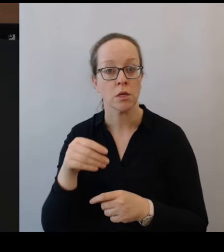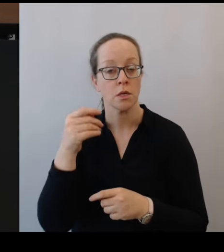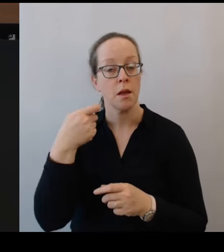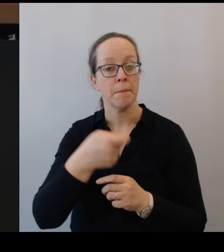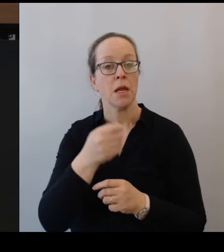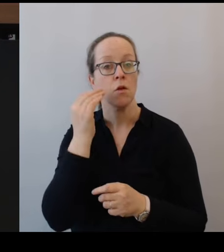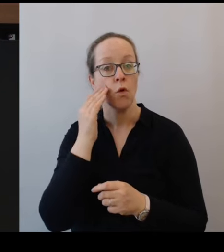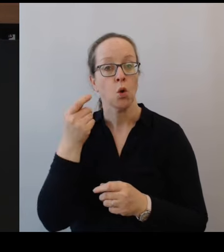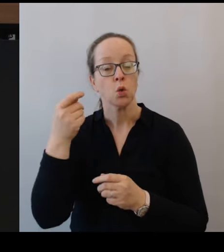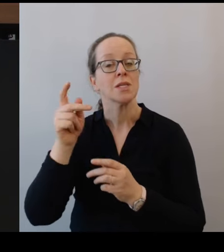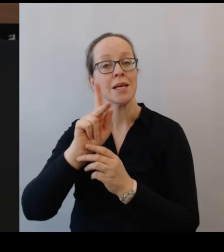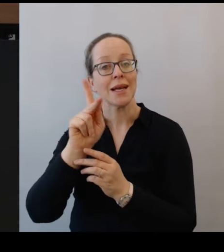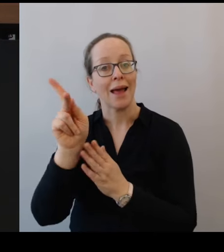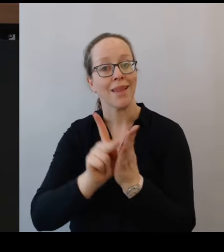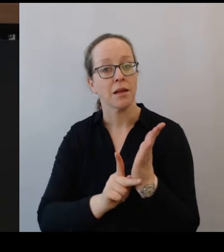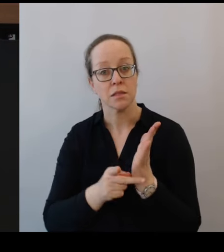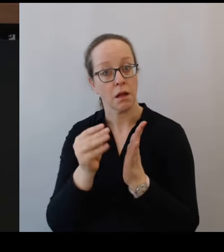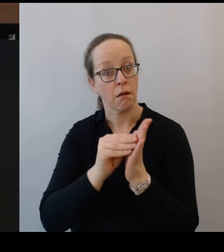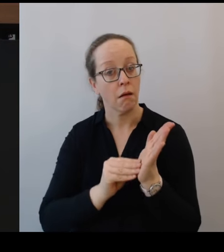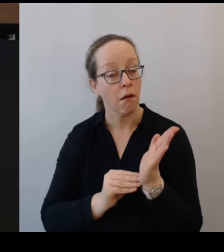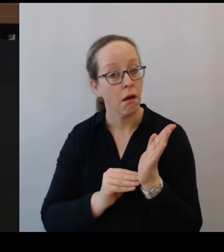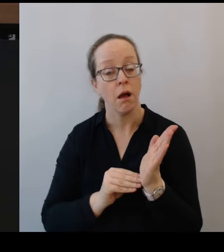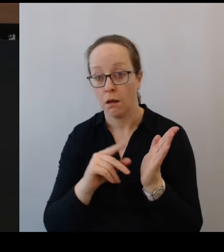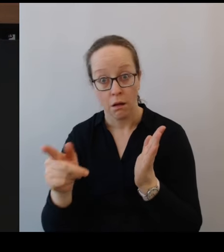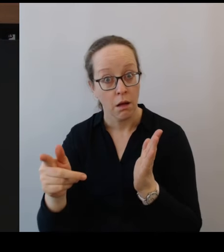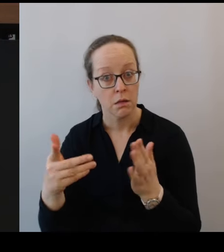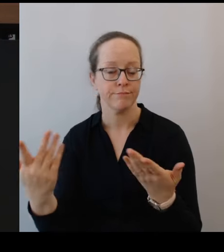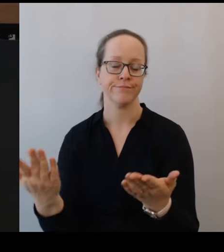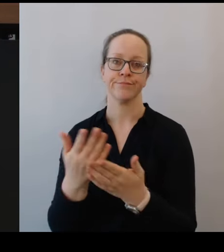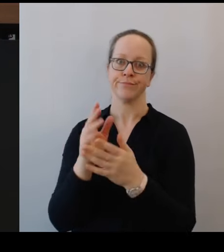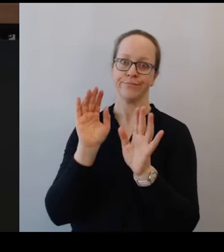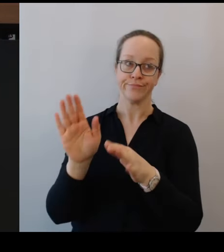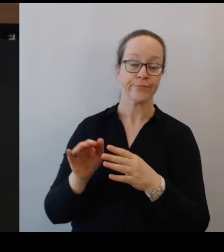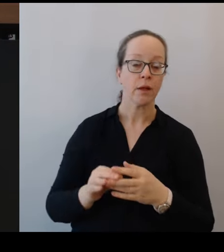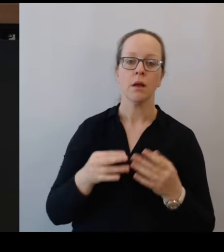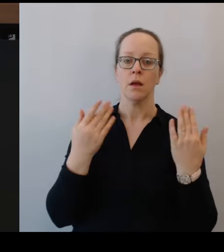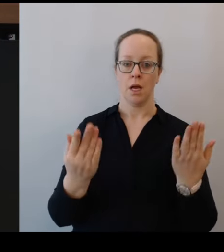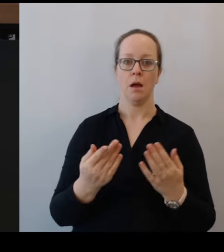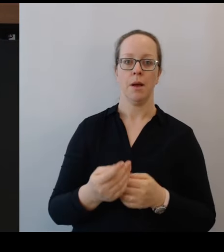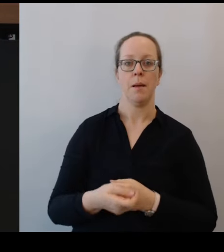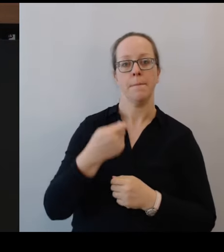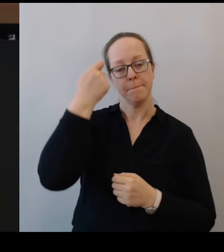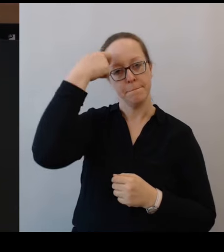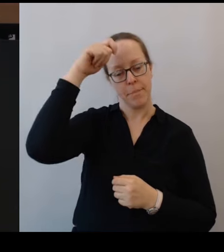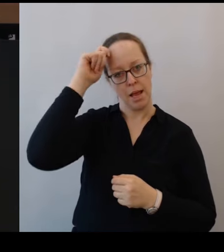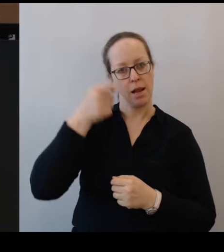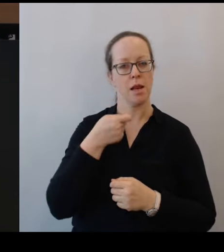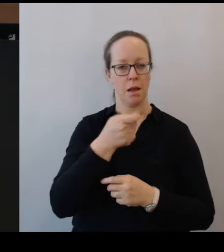würde. Aber dank des Berliner Mietervereins kennen wir eine Schätzung, dass 70 % aller neuen Mietverträge im letzten